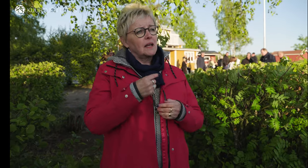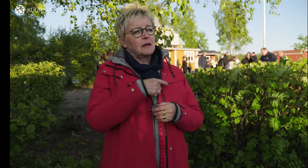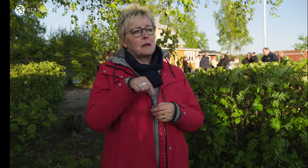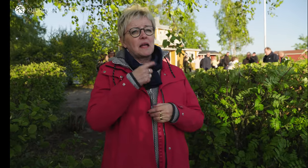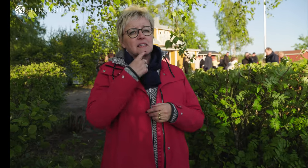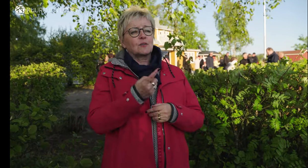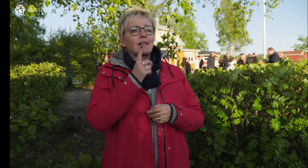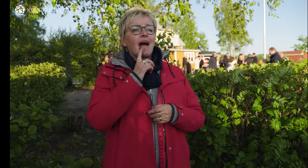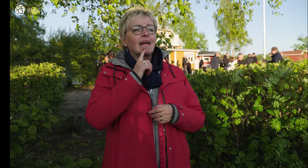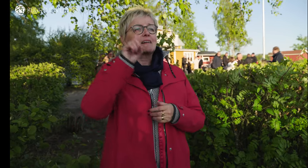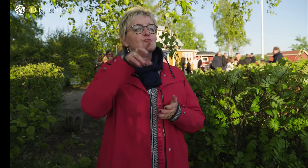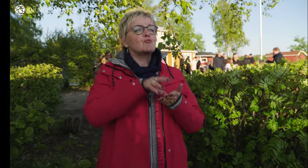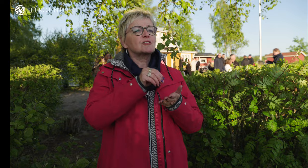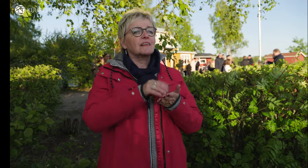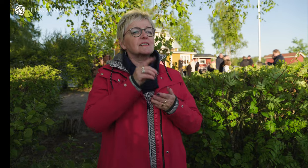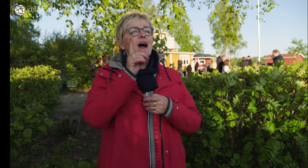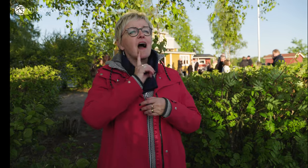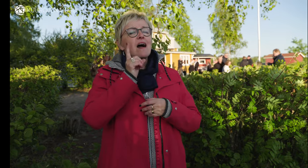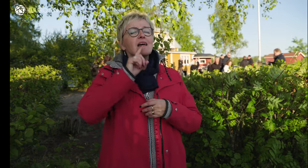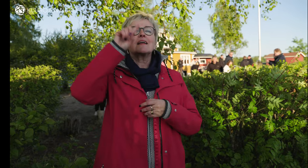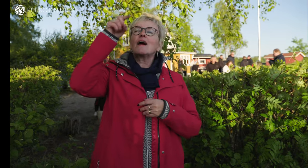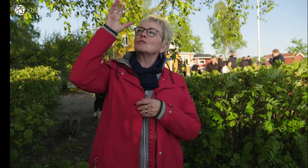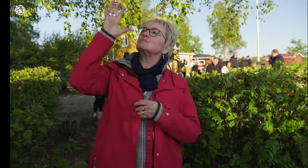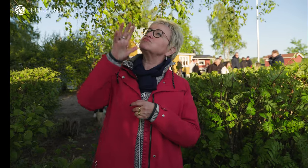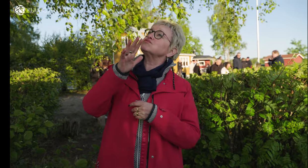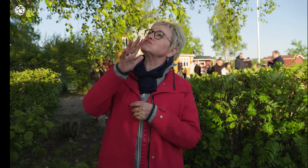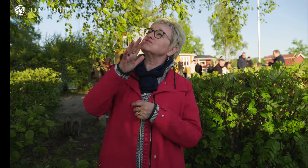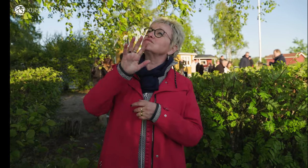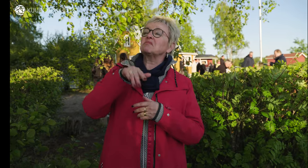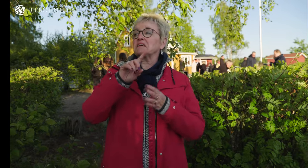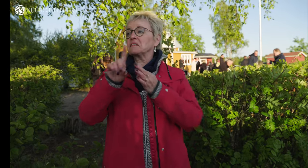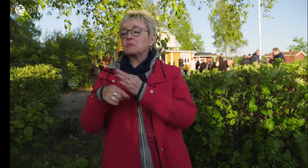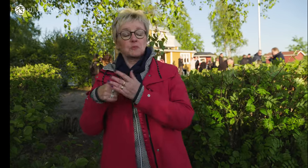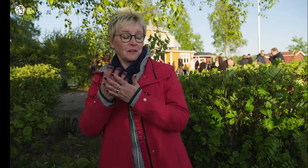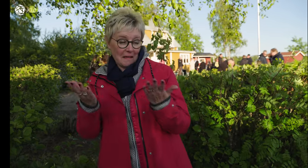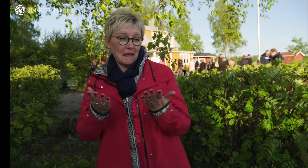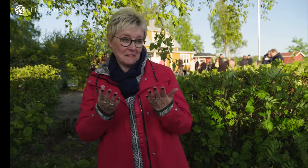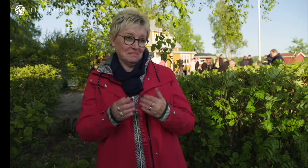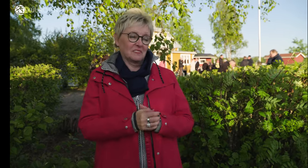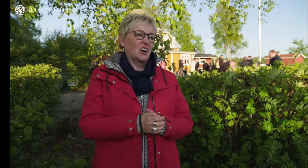Olemme aina sanoneet, että Solsandissa paistaa aina aurinko ja muualla ei.